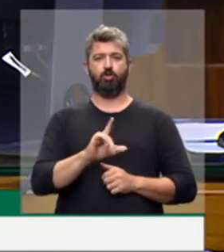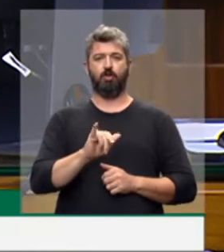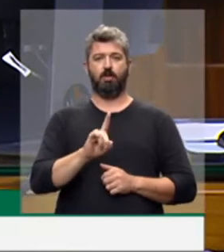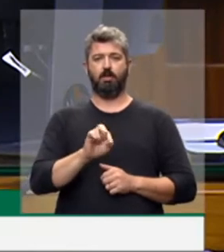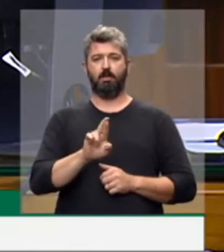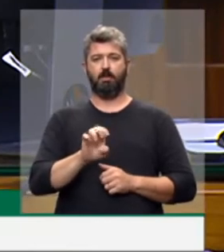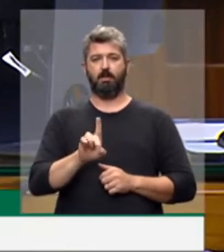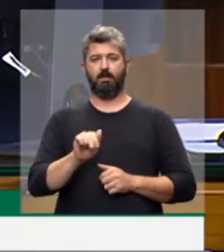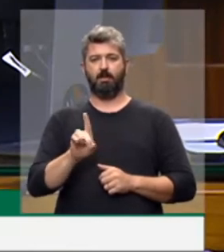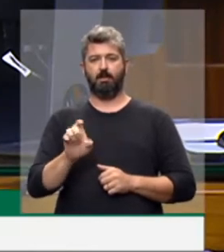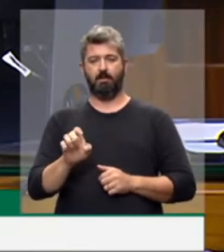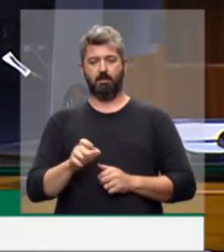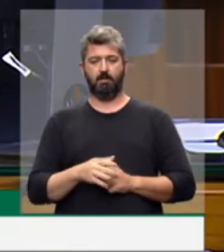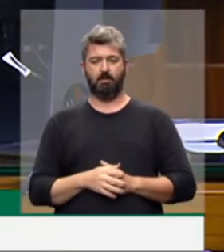PDT ORIENTA SIM